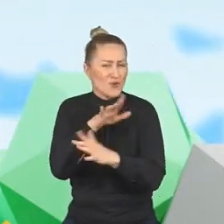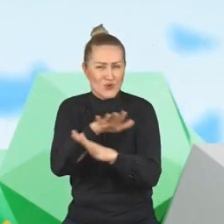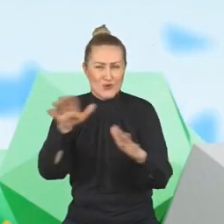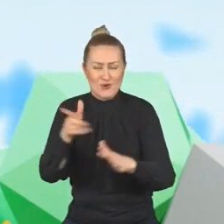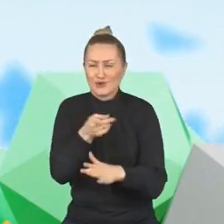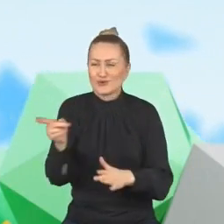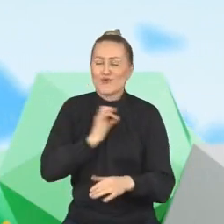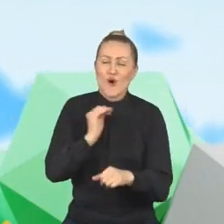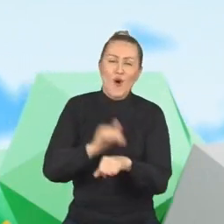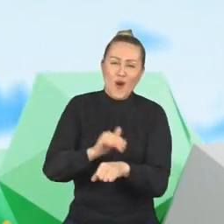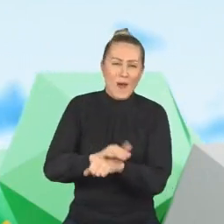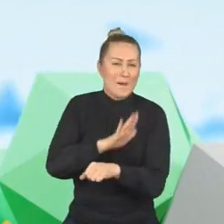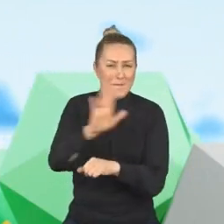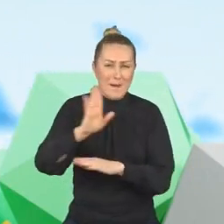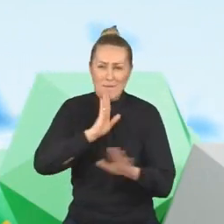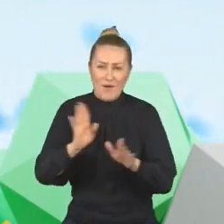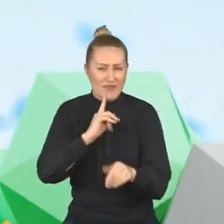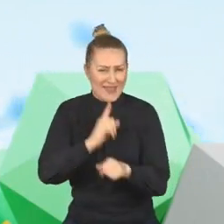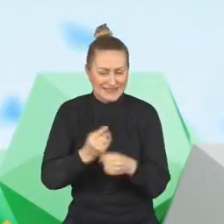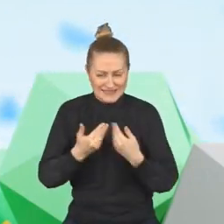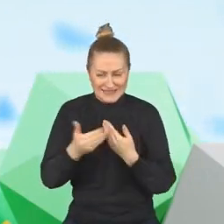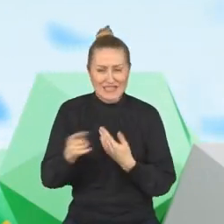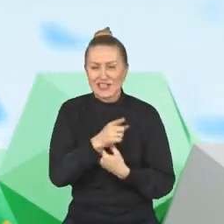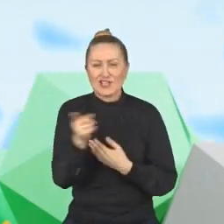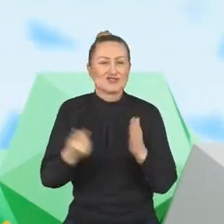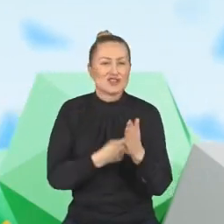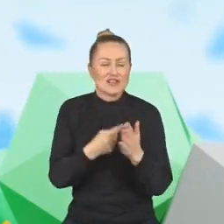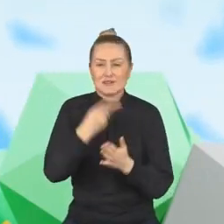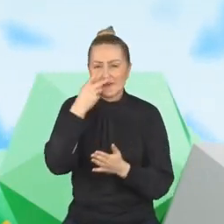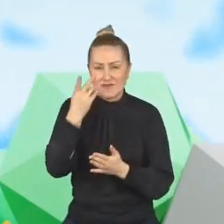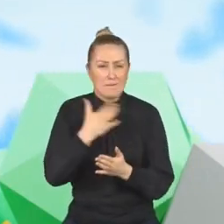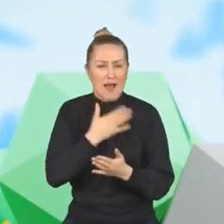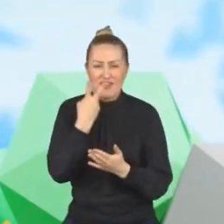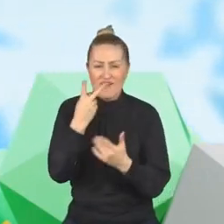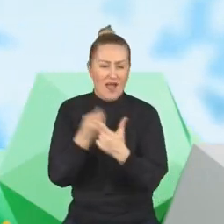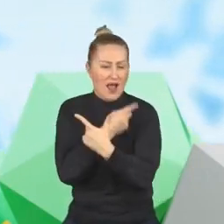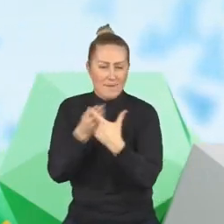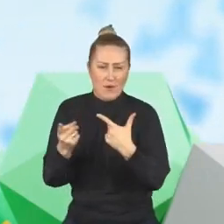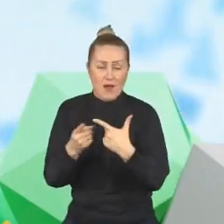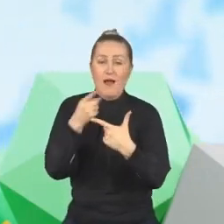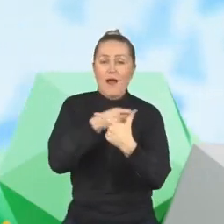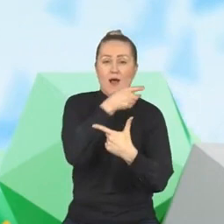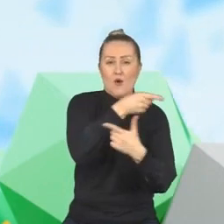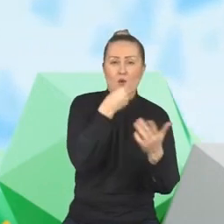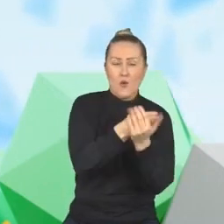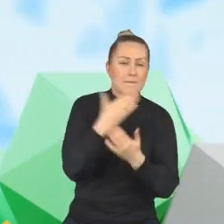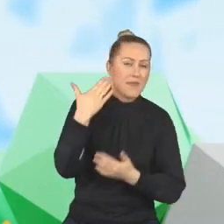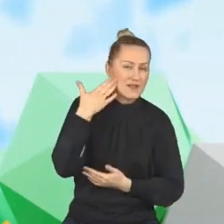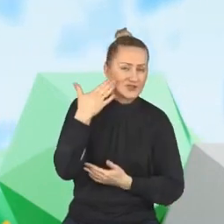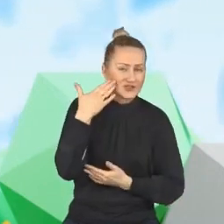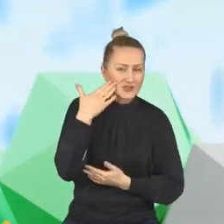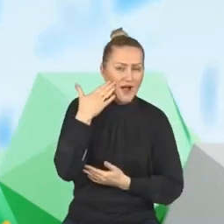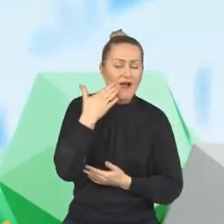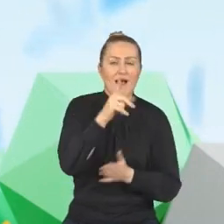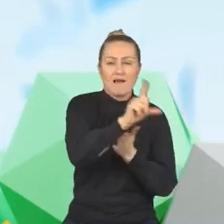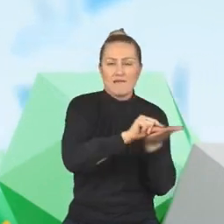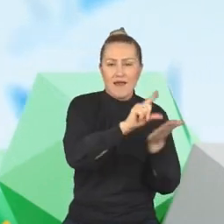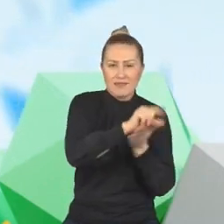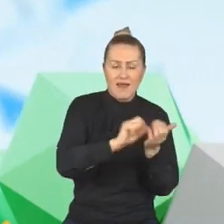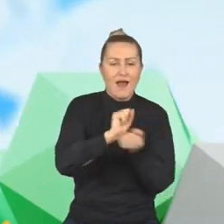rówieśników i bardzo często słyszymy, że mamy dwie możliwości albo zakup mieszkania po wzięciu kredytu, albo wynajem